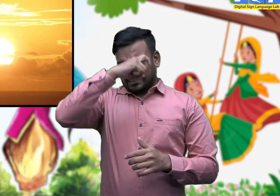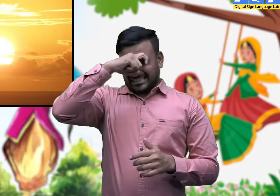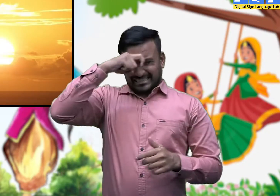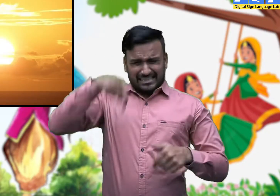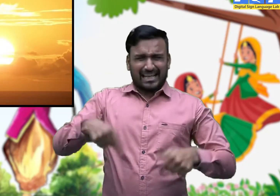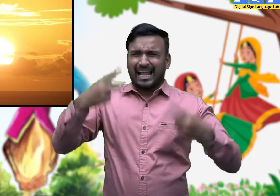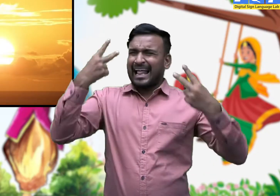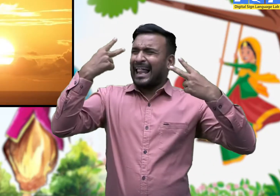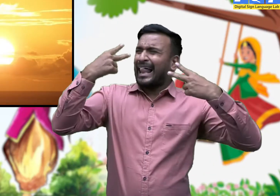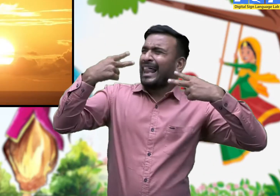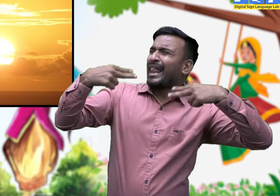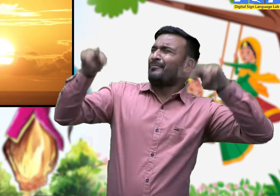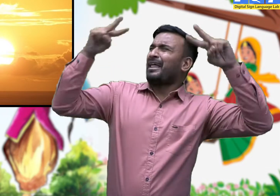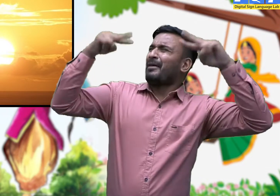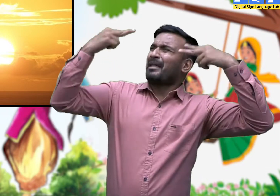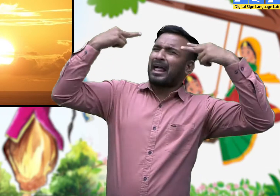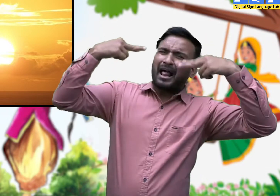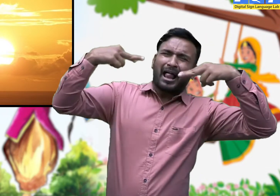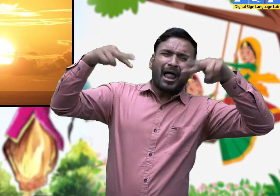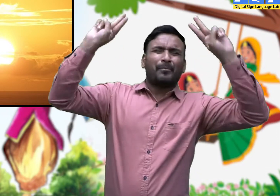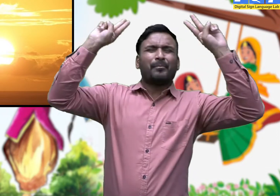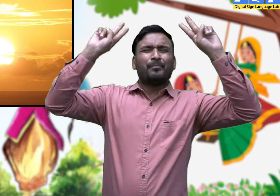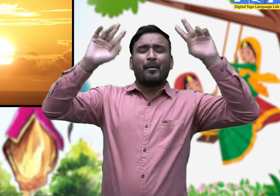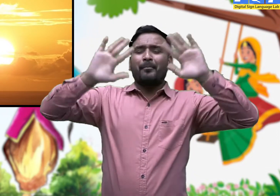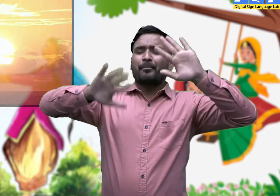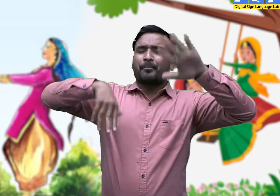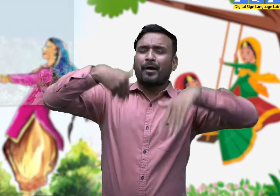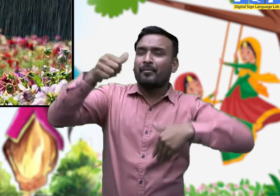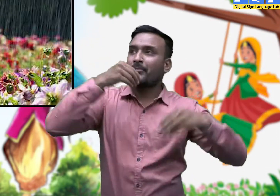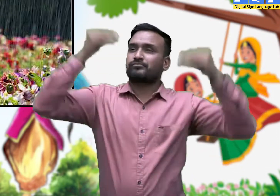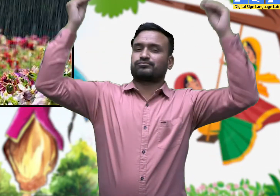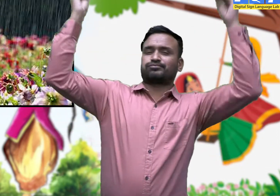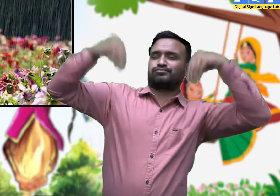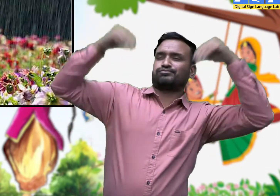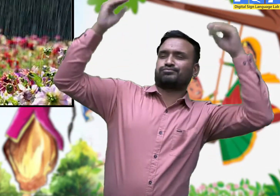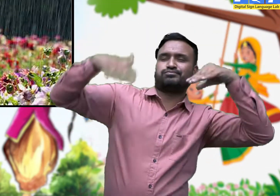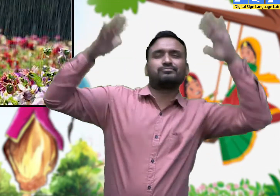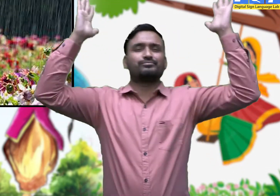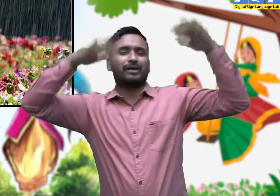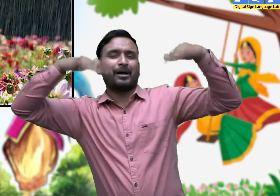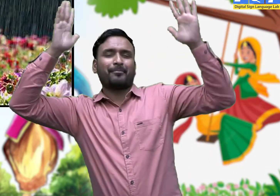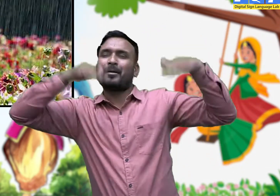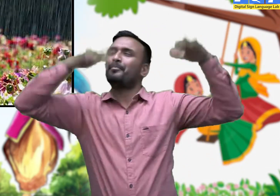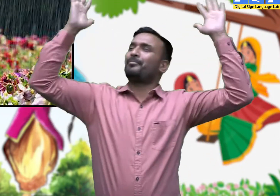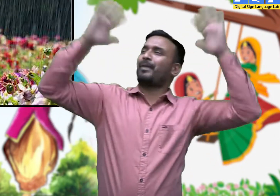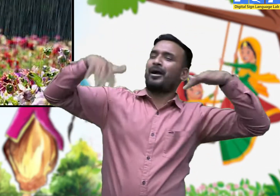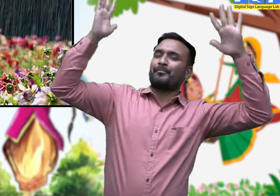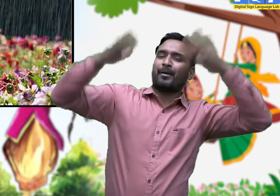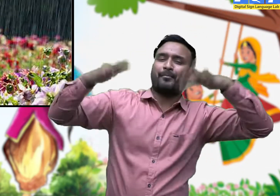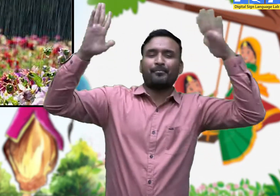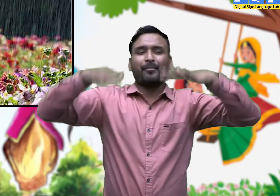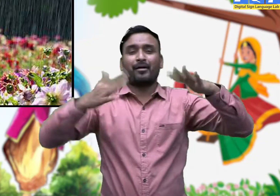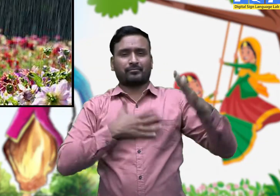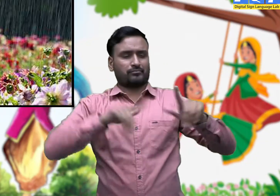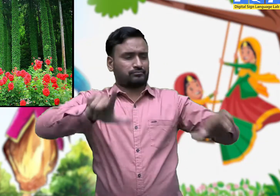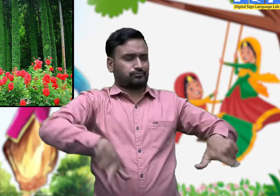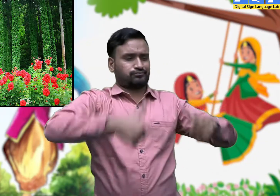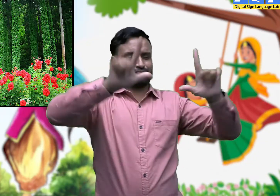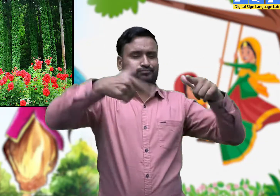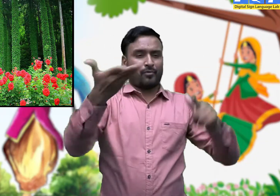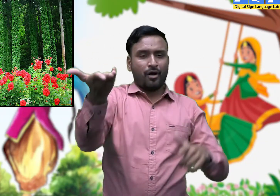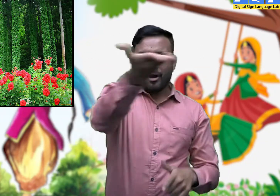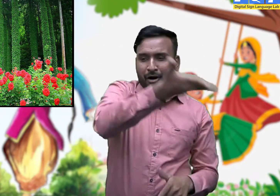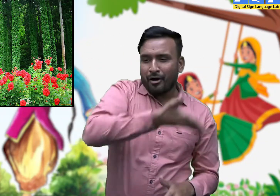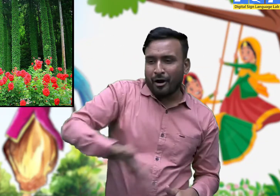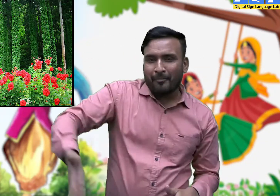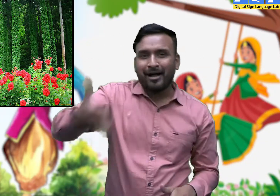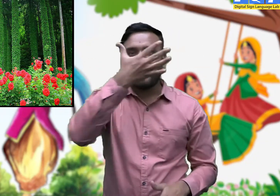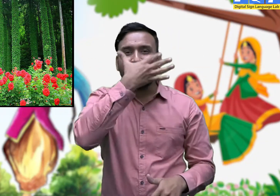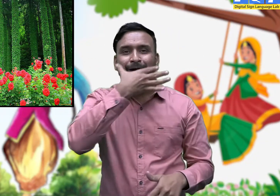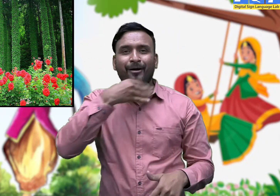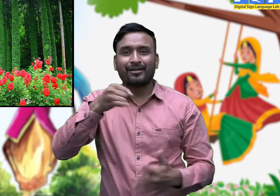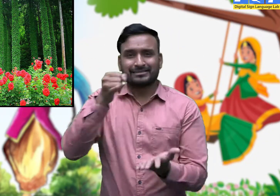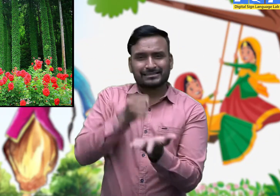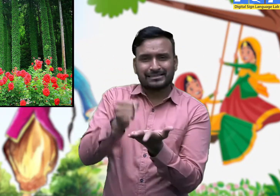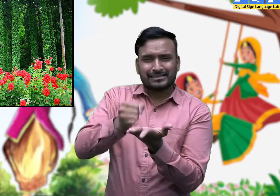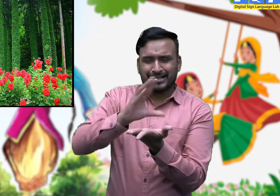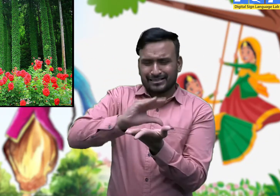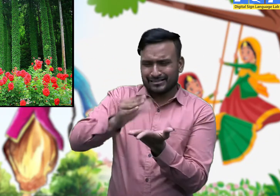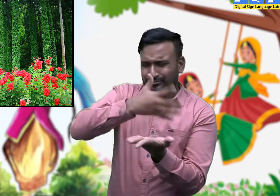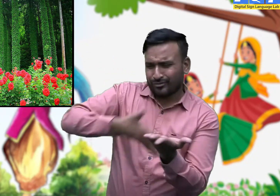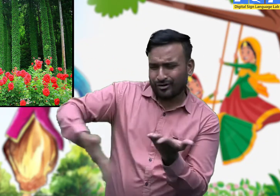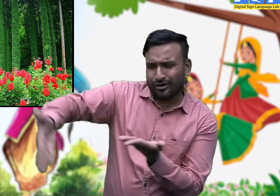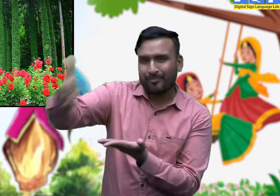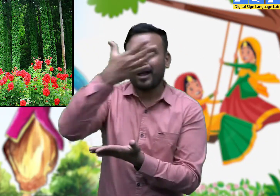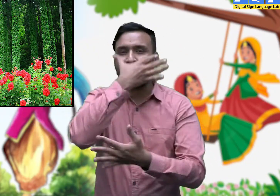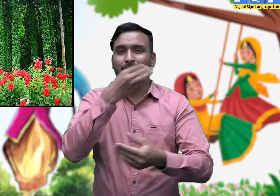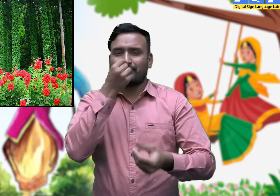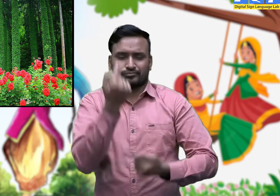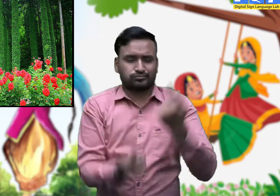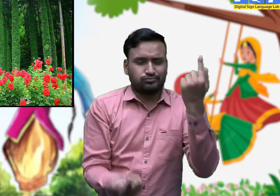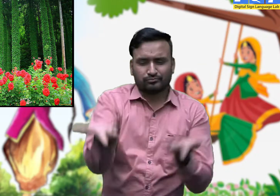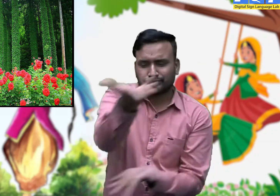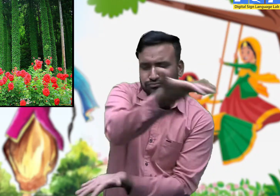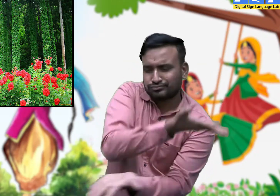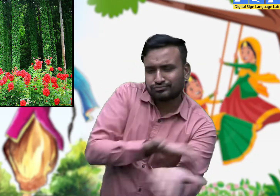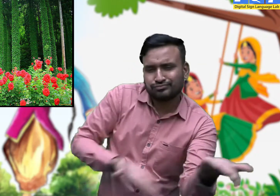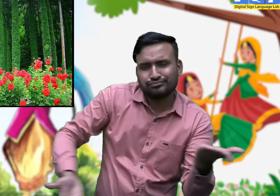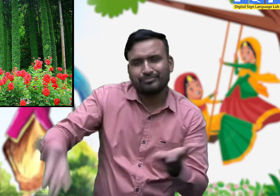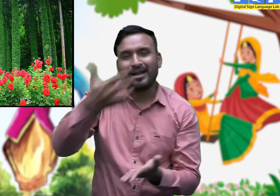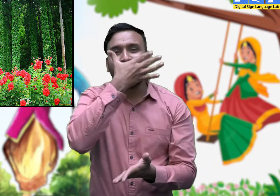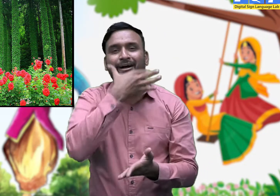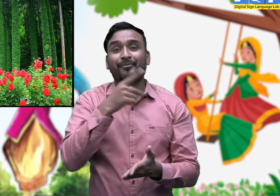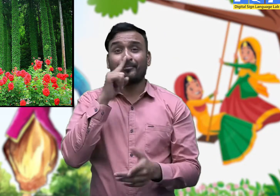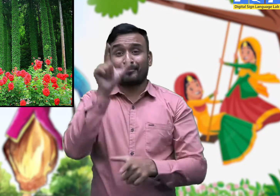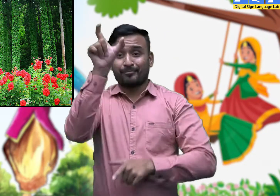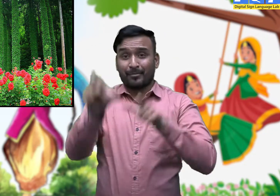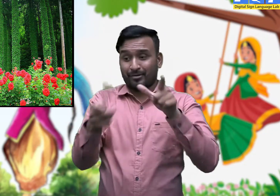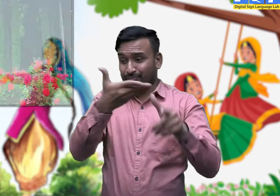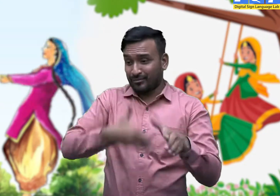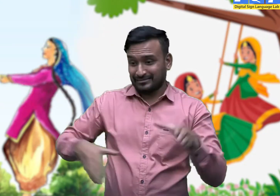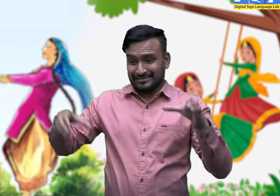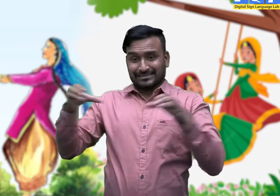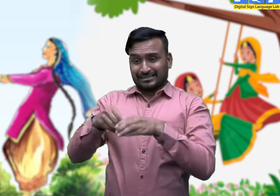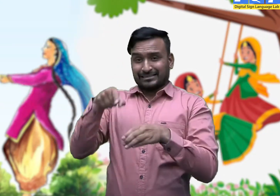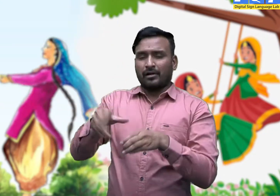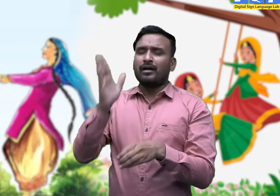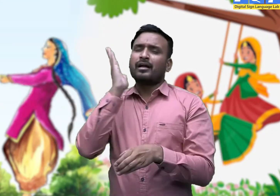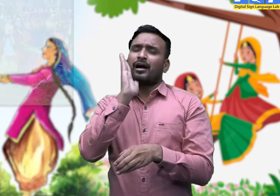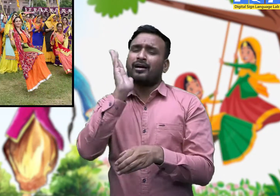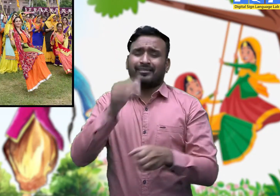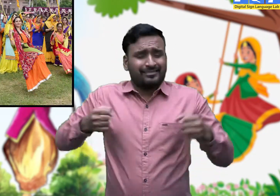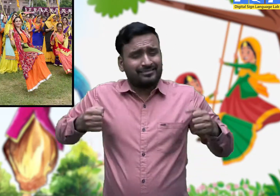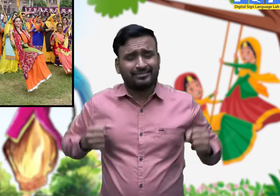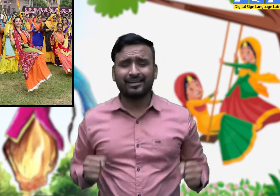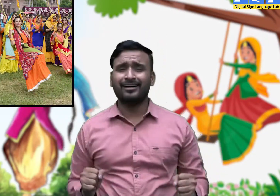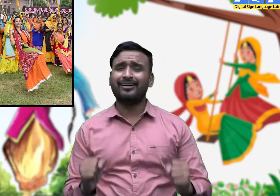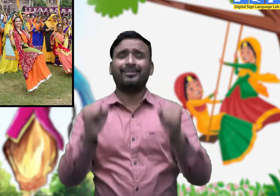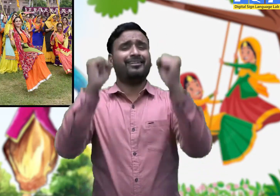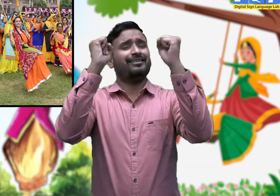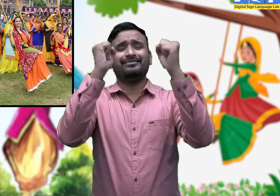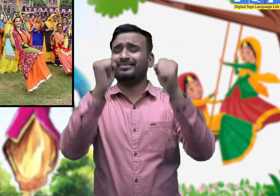तपती गरमी के बाद वर्षा की फुहार, खेतों की हरियाली, पेड़ों पर पड़े झूले, झूला झूलती महिलाएँ